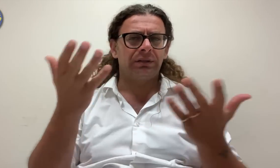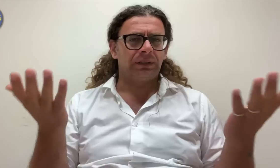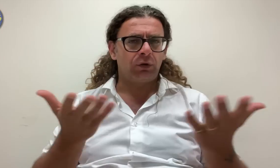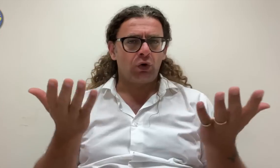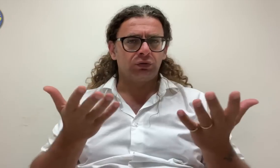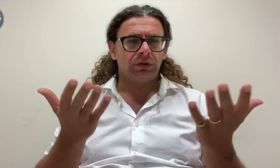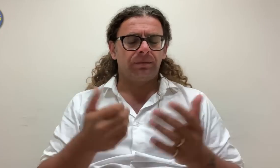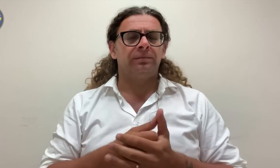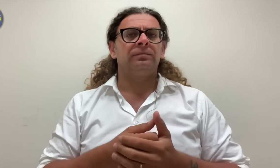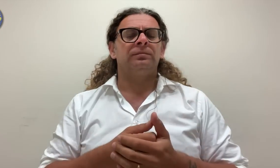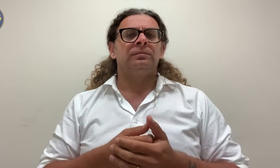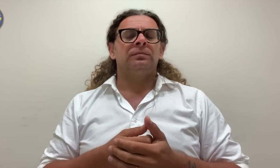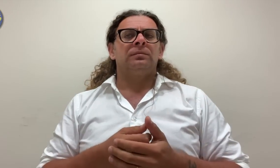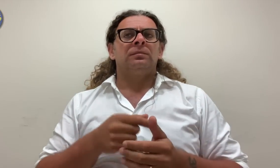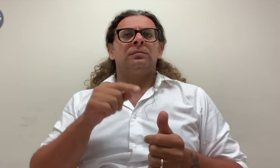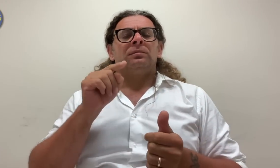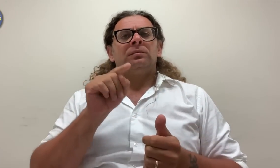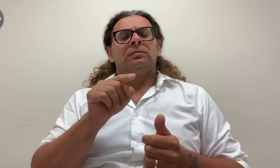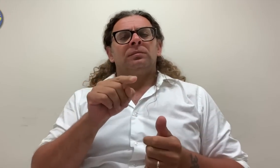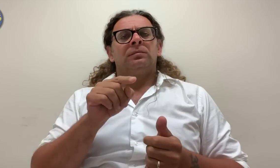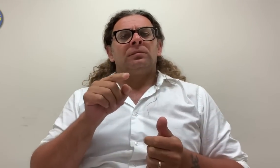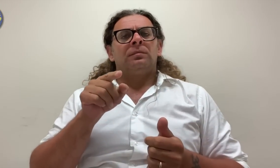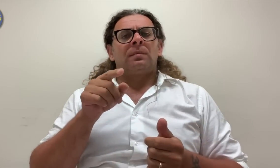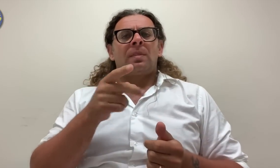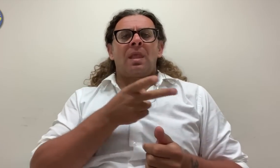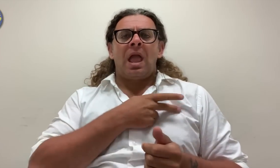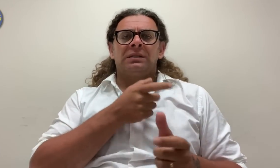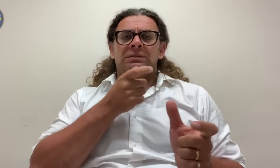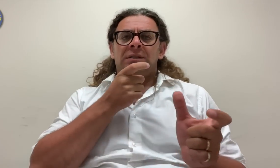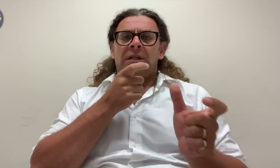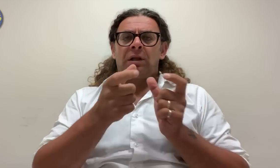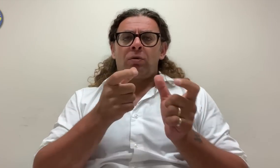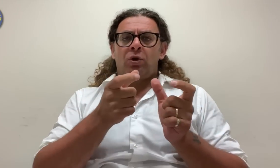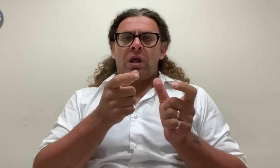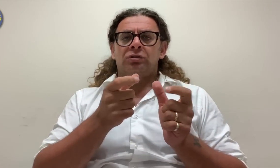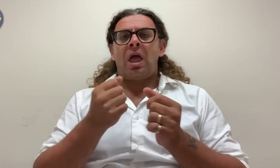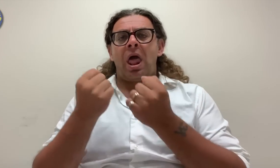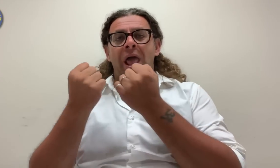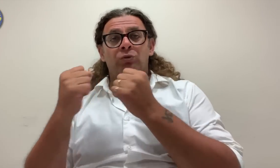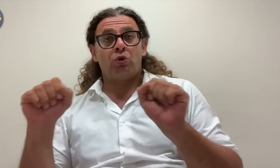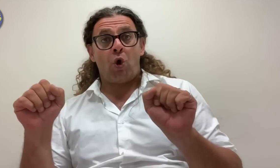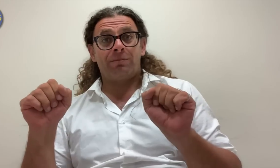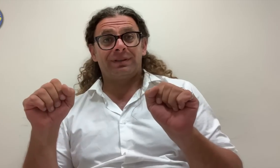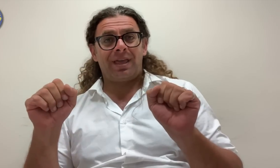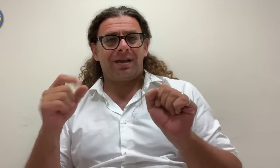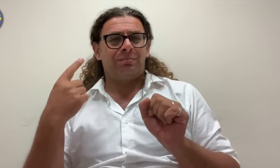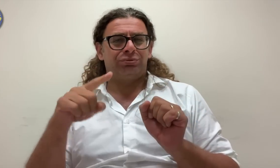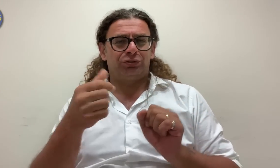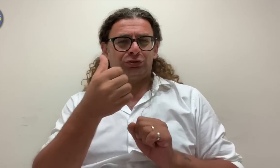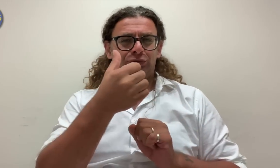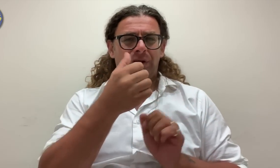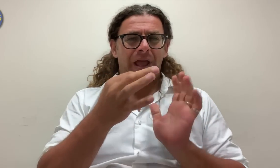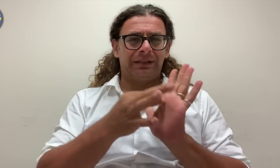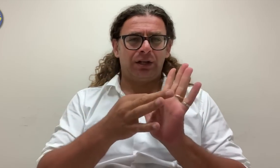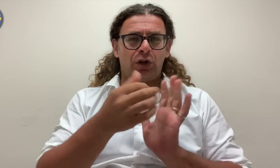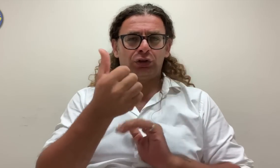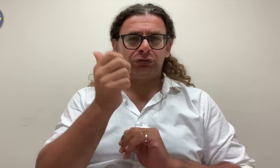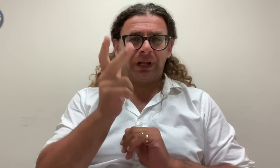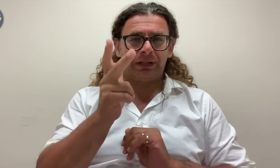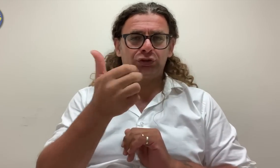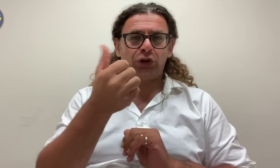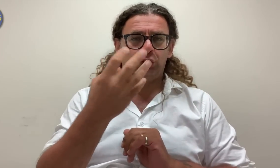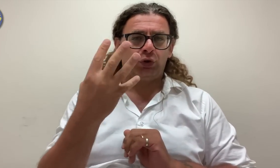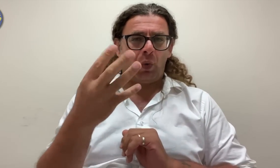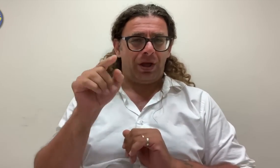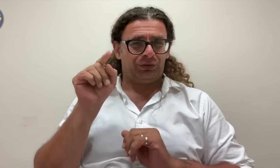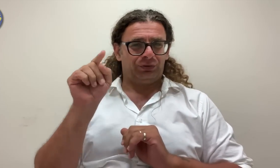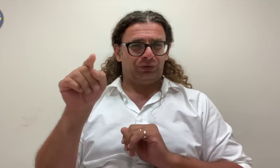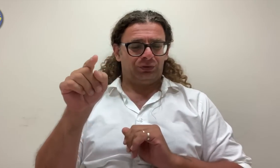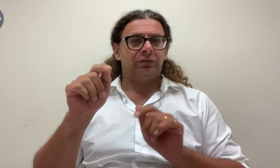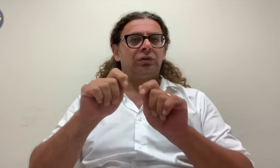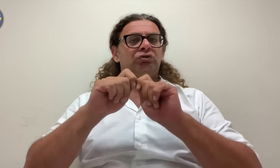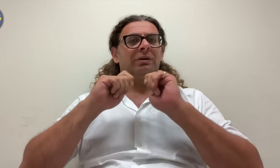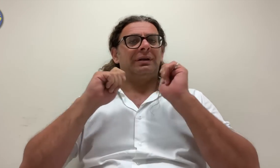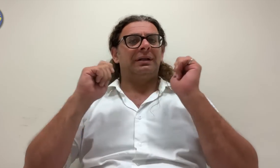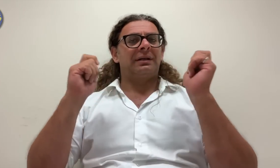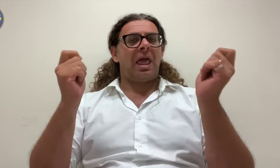È opportuno precisare che l’Assistente all’Autonomia e alla Comunicazione, genericamente definito dall’art. 13 della legge 104/1992, andrebbe distinto